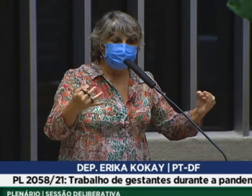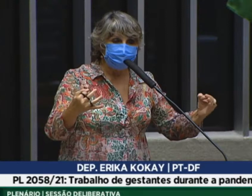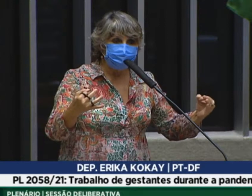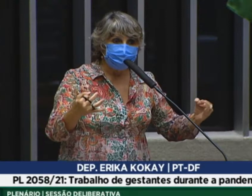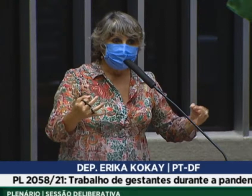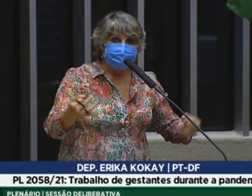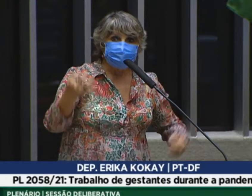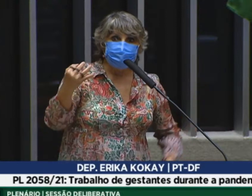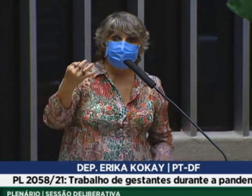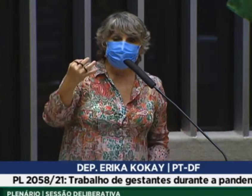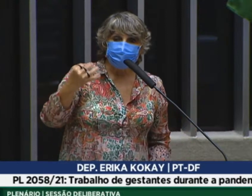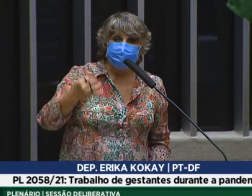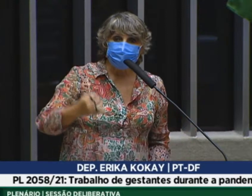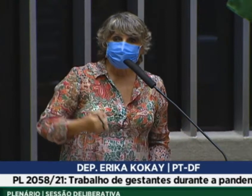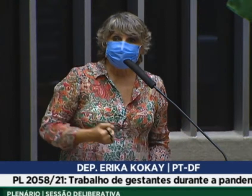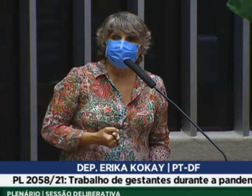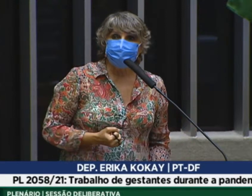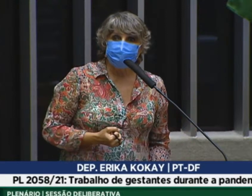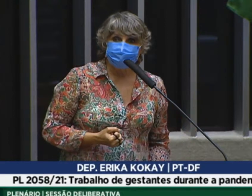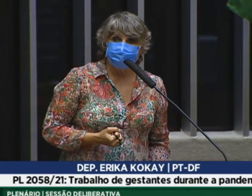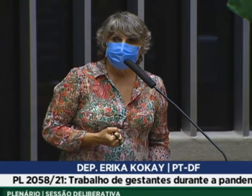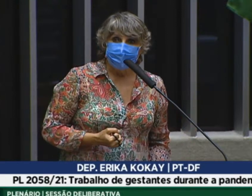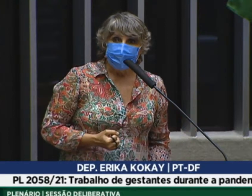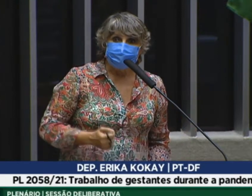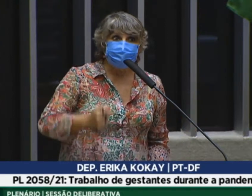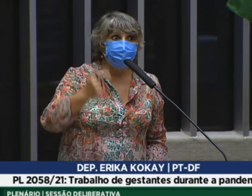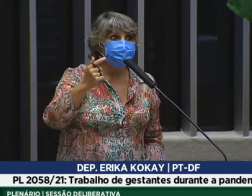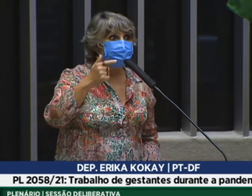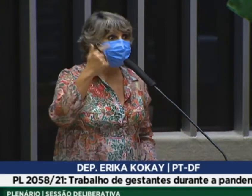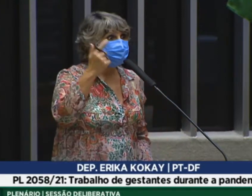EMPREGO ASSEGURADO, E ATÉ UM PERÍODO DEPOIS DO RETORNO, OU DO FIM, DA PRÓPRIA, DO PRÓPRIO RETORNO AO TRABALHO,